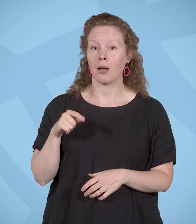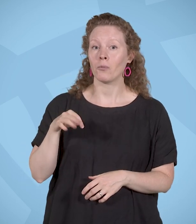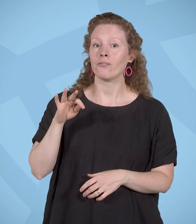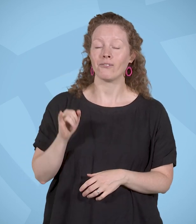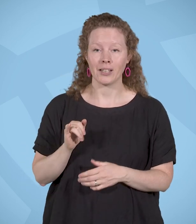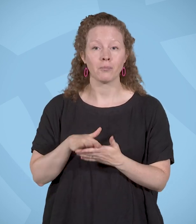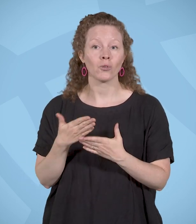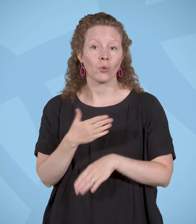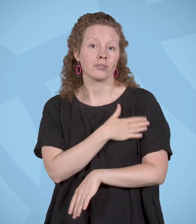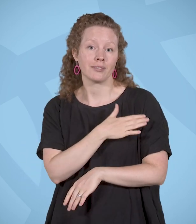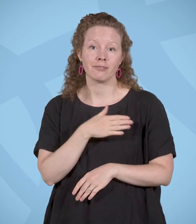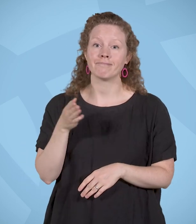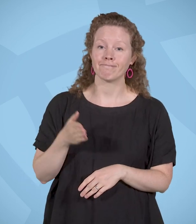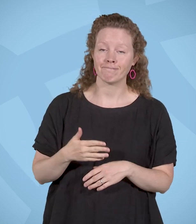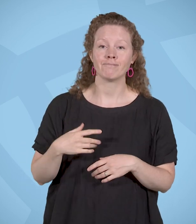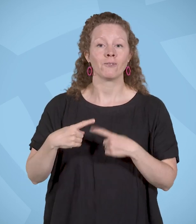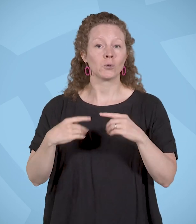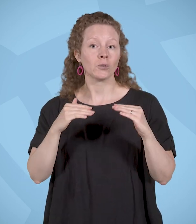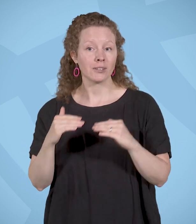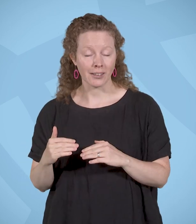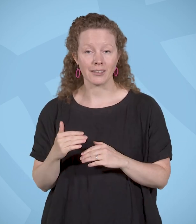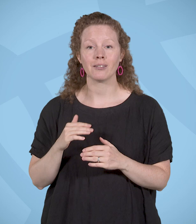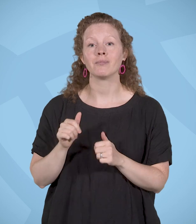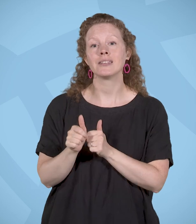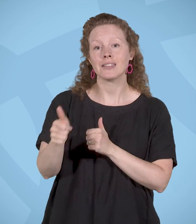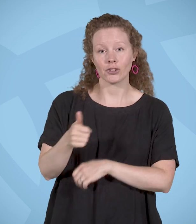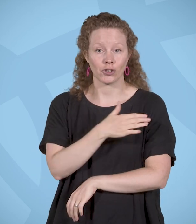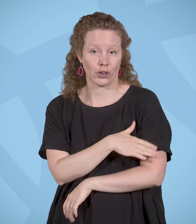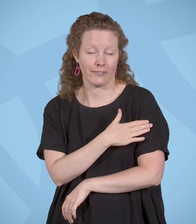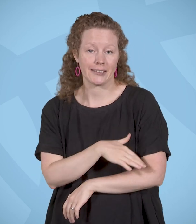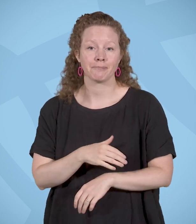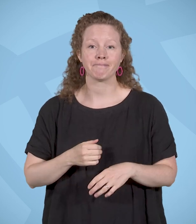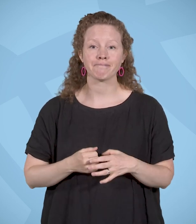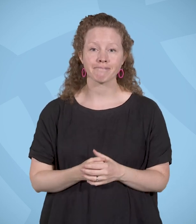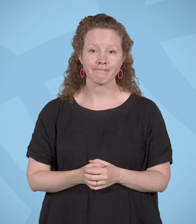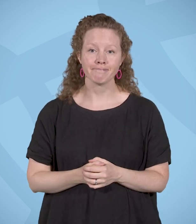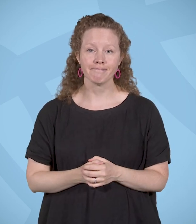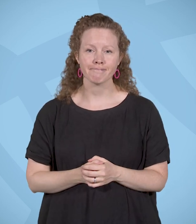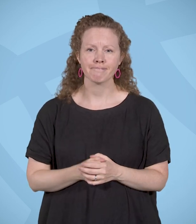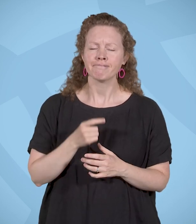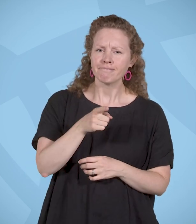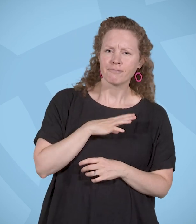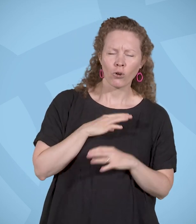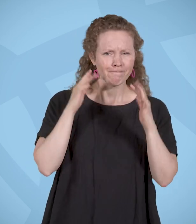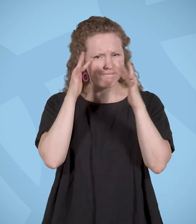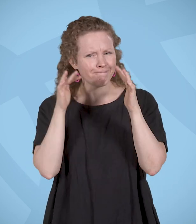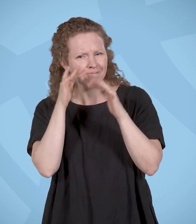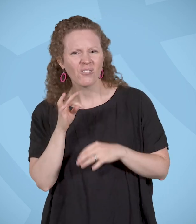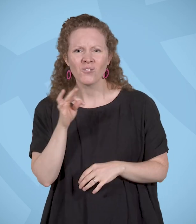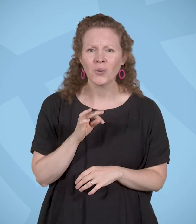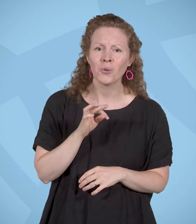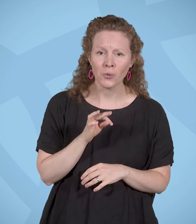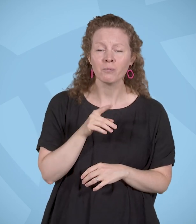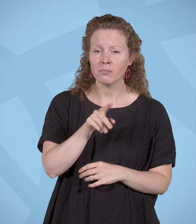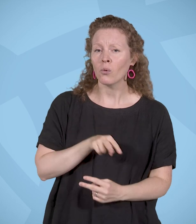Distansservicen vid Centret för tolktjänst betjänar på svenska, finska och finskt teckenspråk vardagar kl. 08–16.